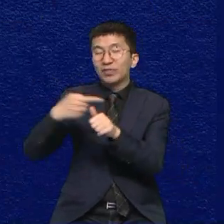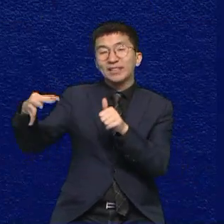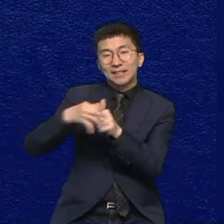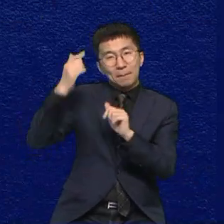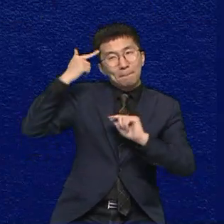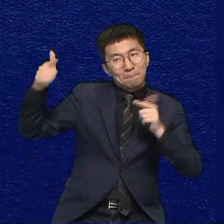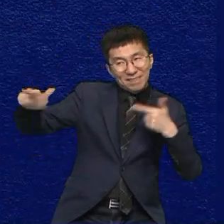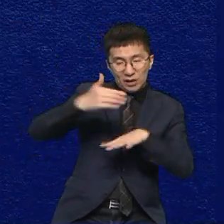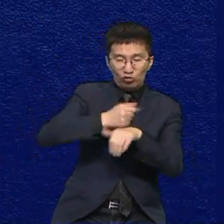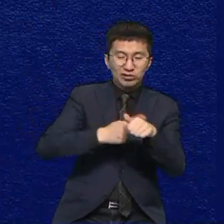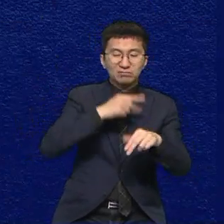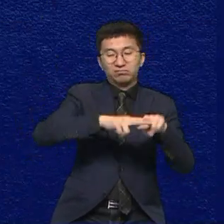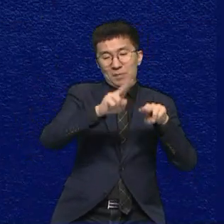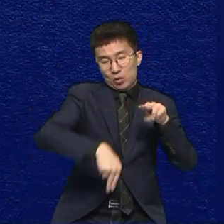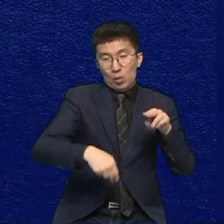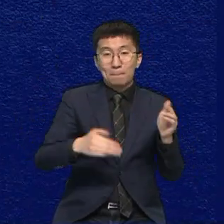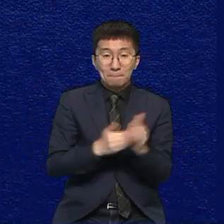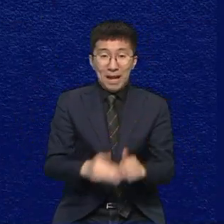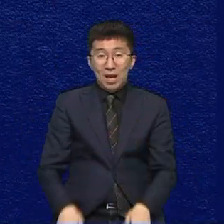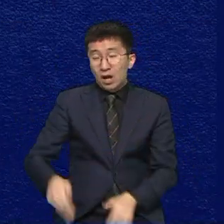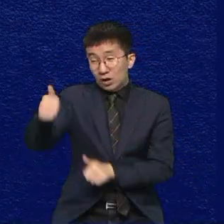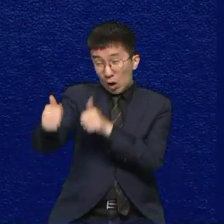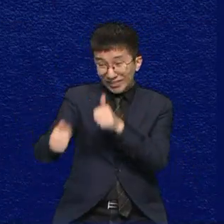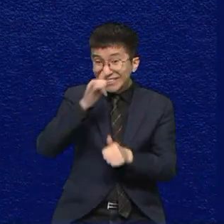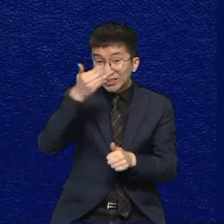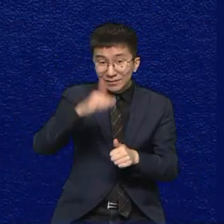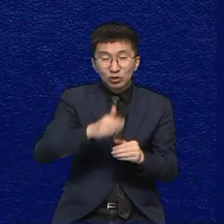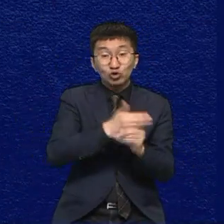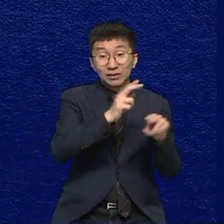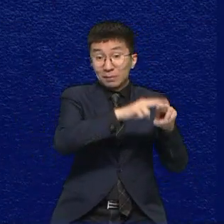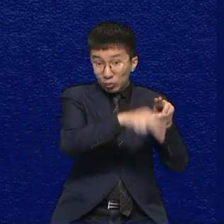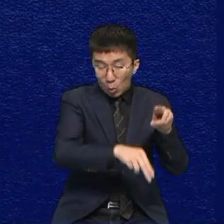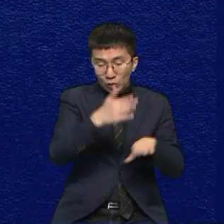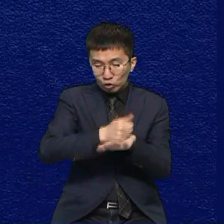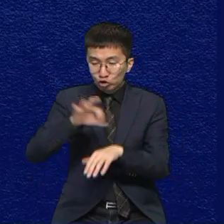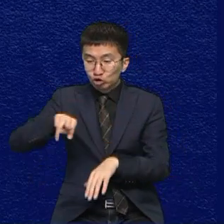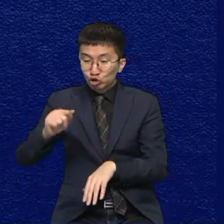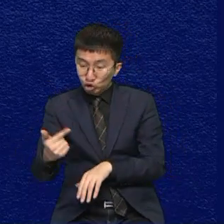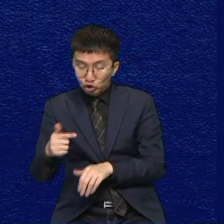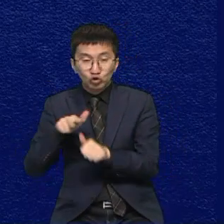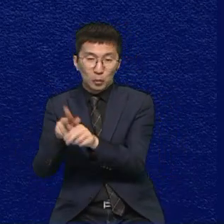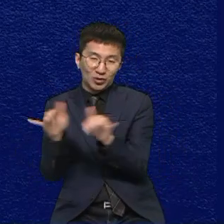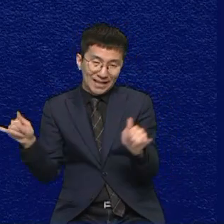이후 공개 경쟁에 나섰지만 중도 하차하면서 이사회는 윤경림 후보를 내정했는데 여당은 공개적으로